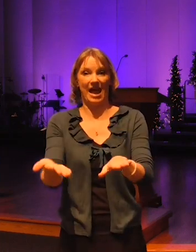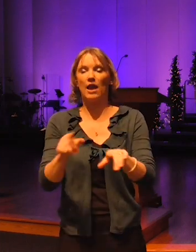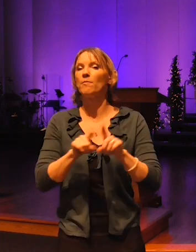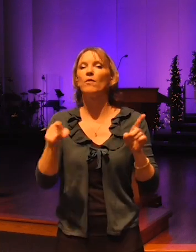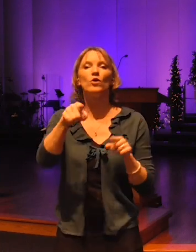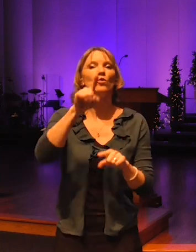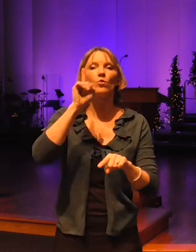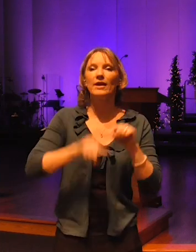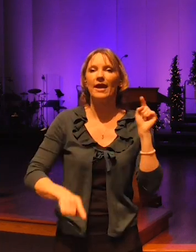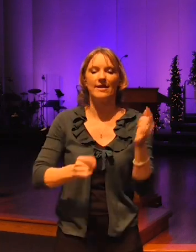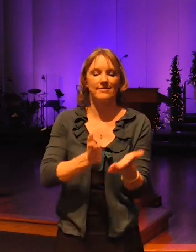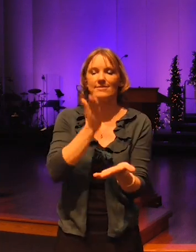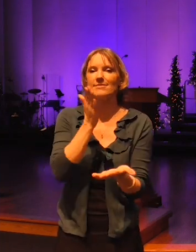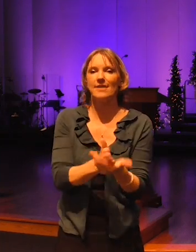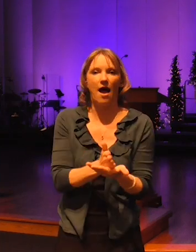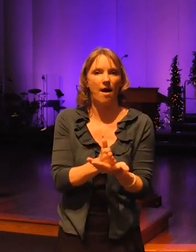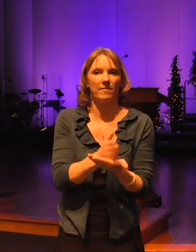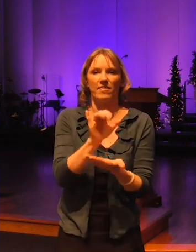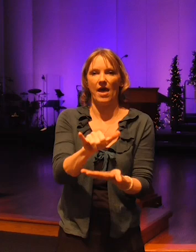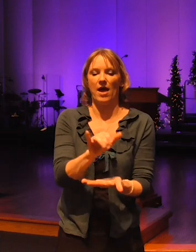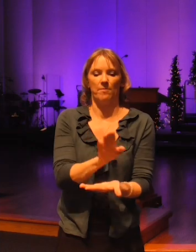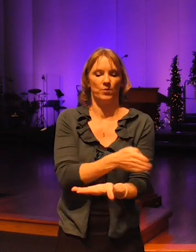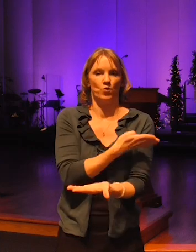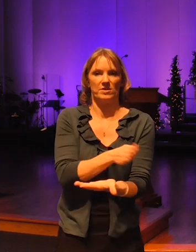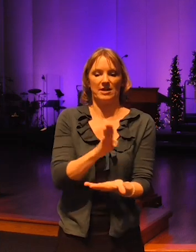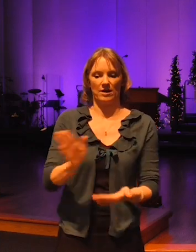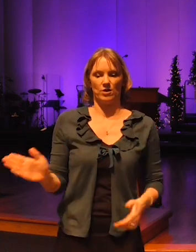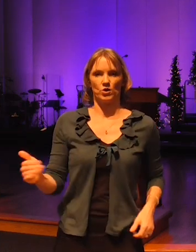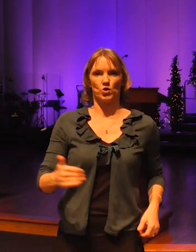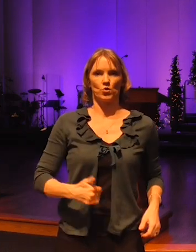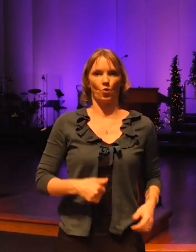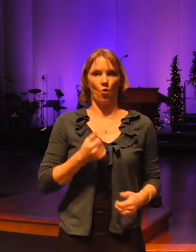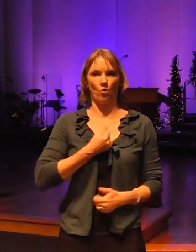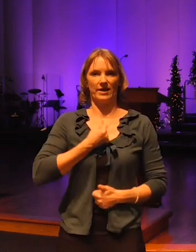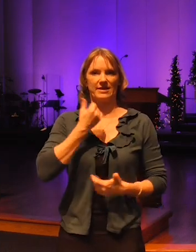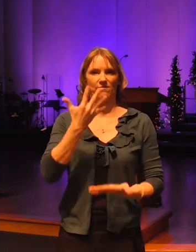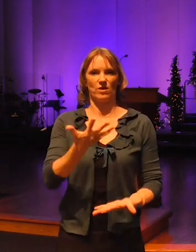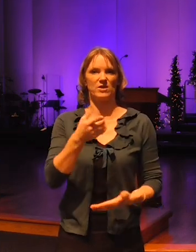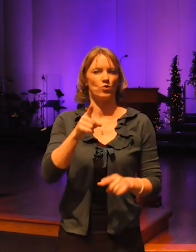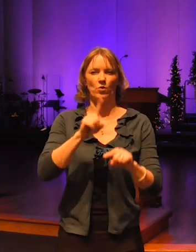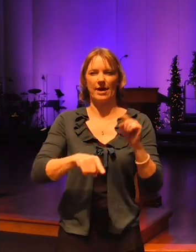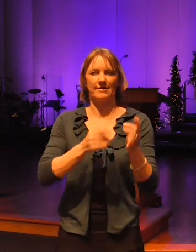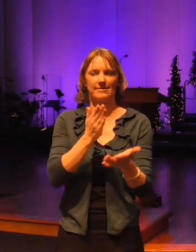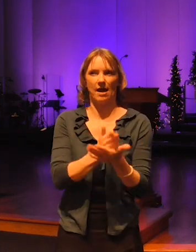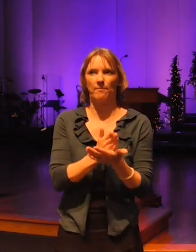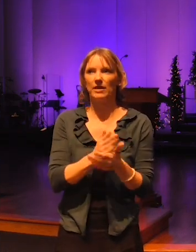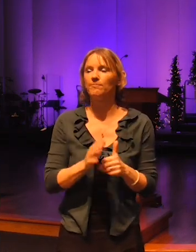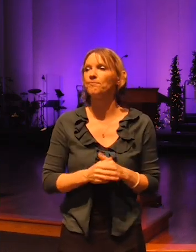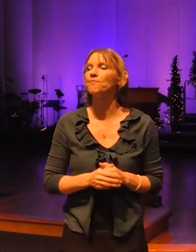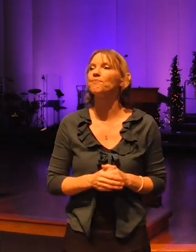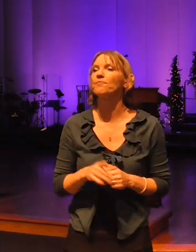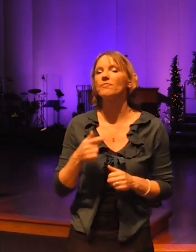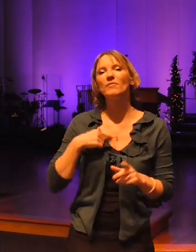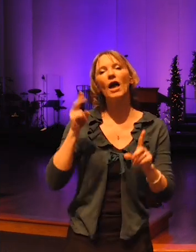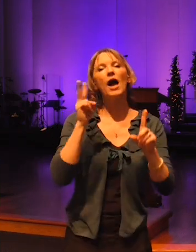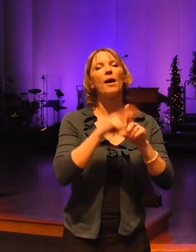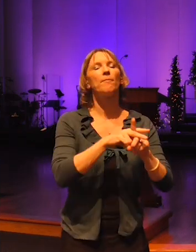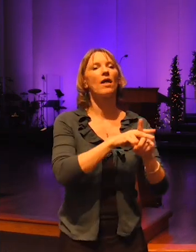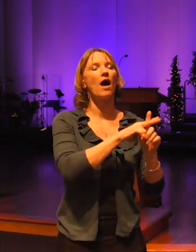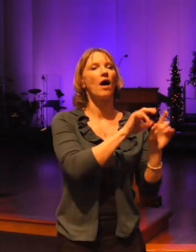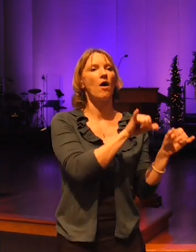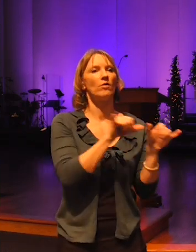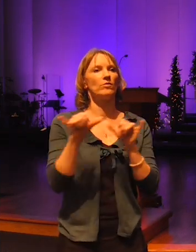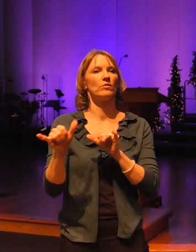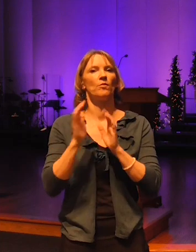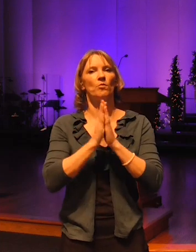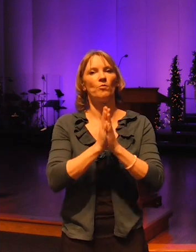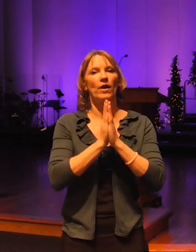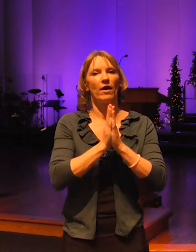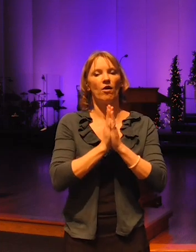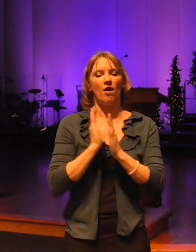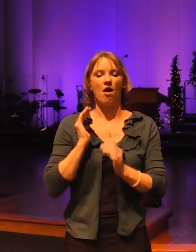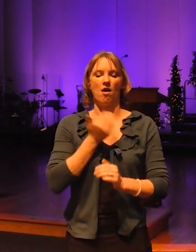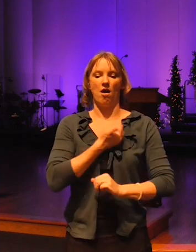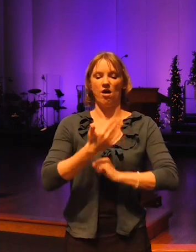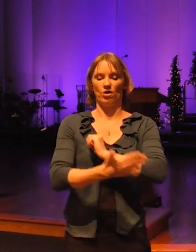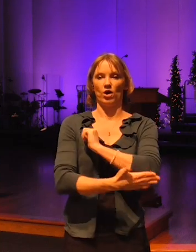música. Aplico esto también a la oración que es nuestro país, la oración que son los